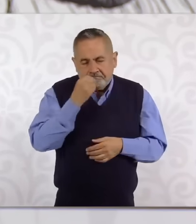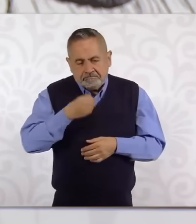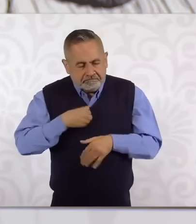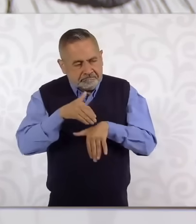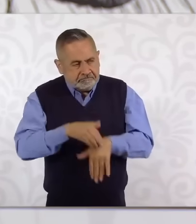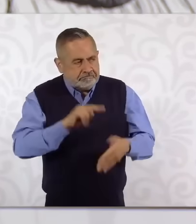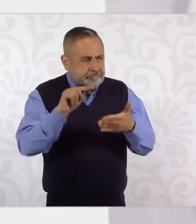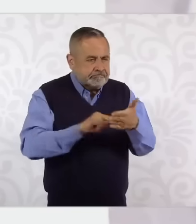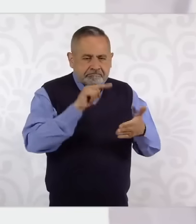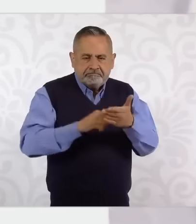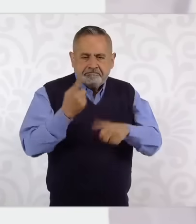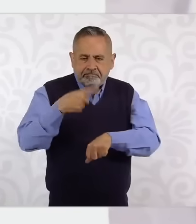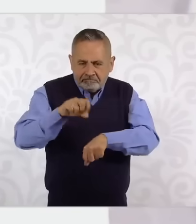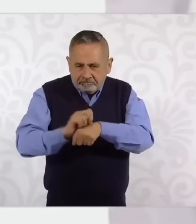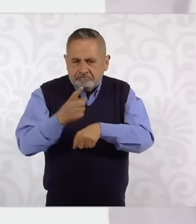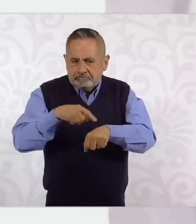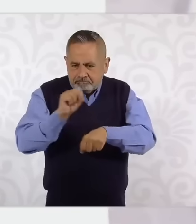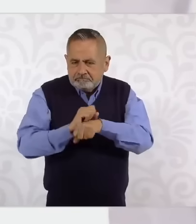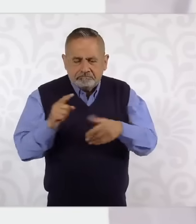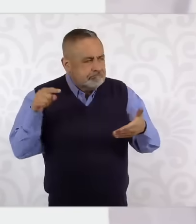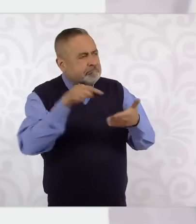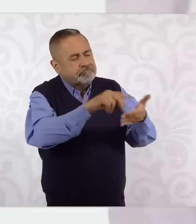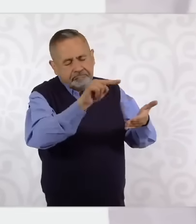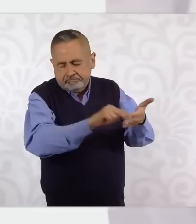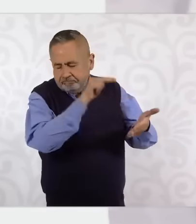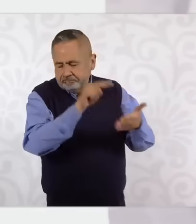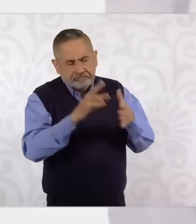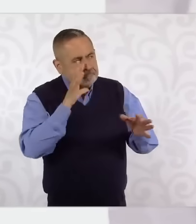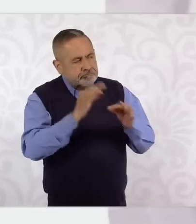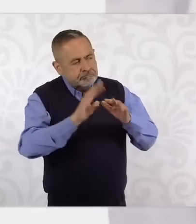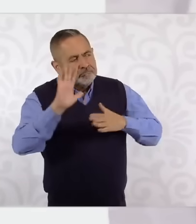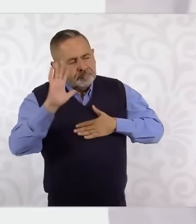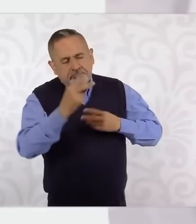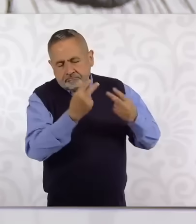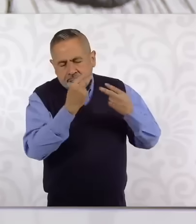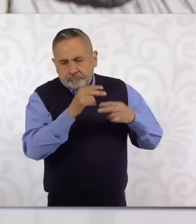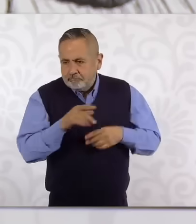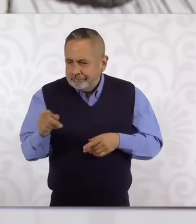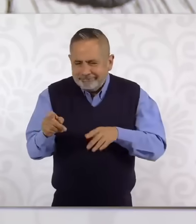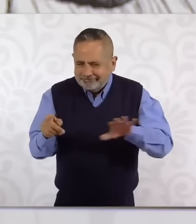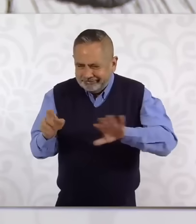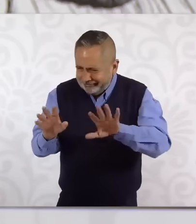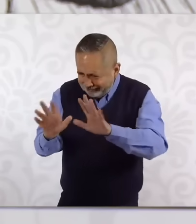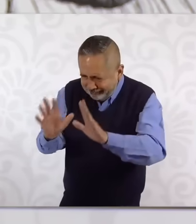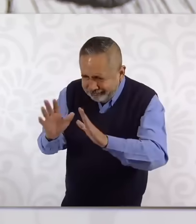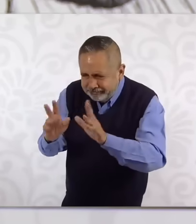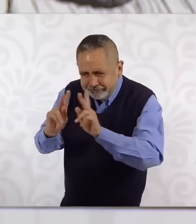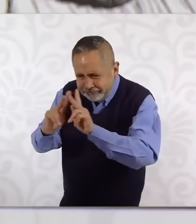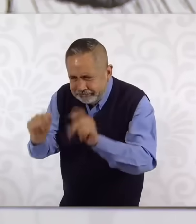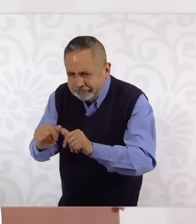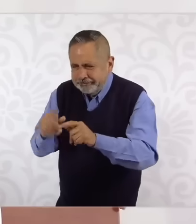a un tribunal cada semana, pues los canalizamos a Reconecta con la Paz, que es otro programa que